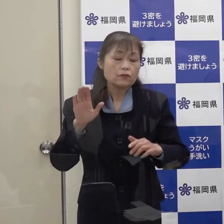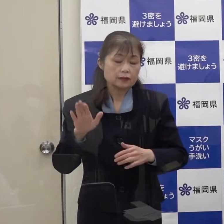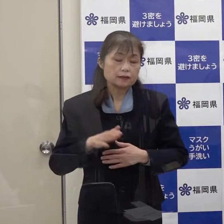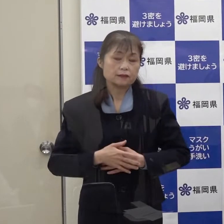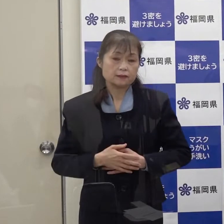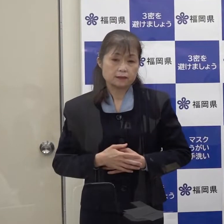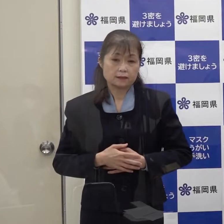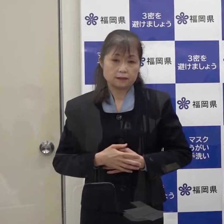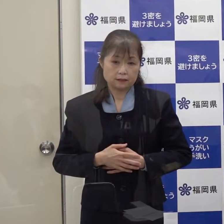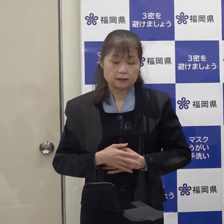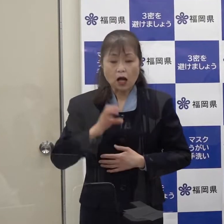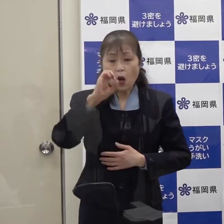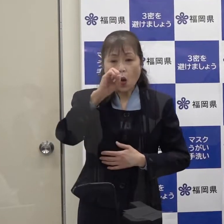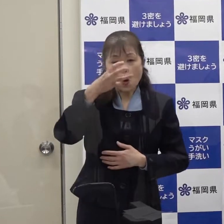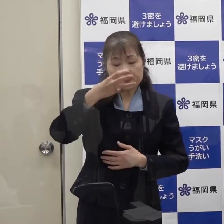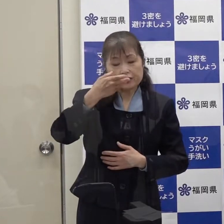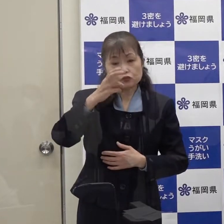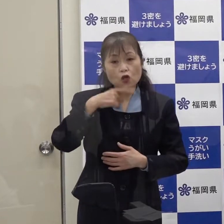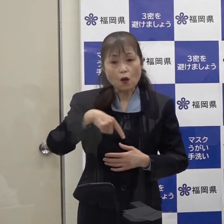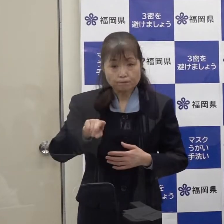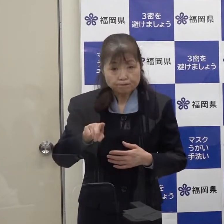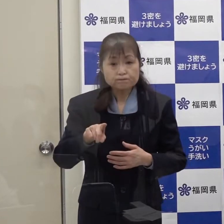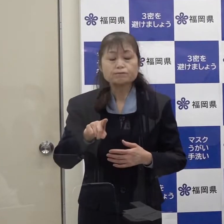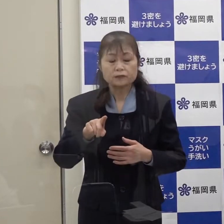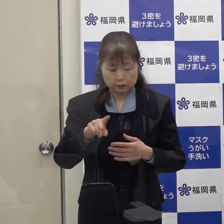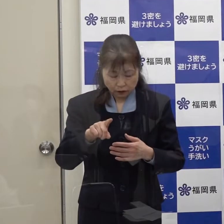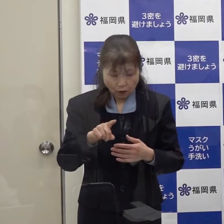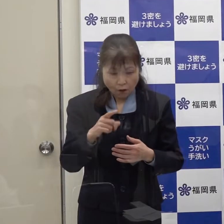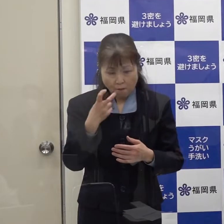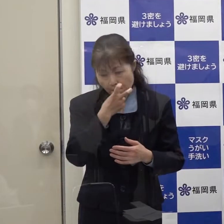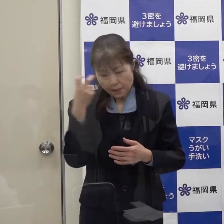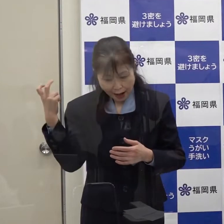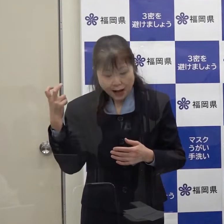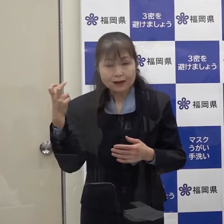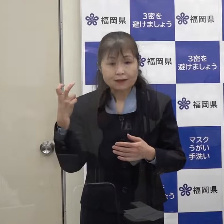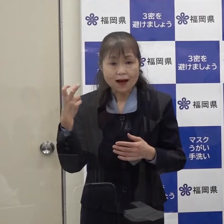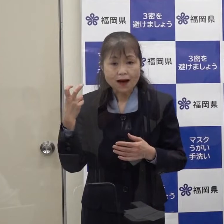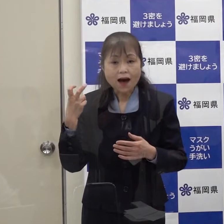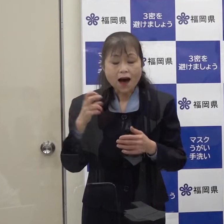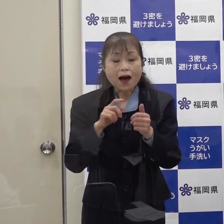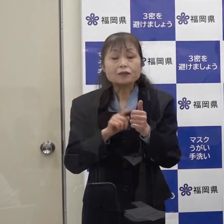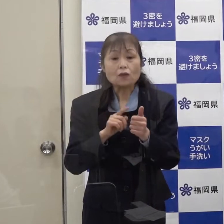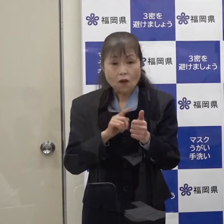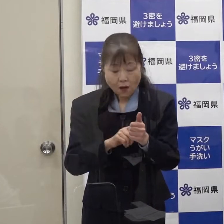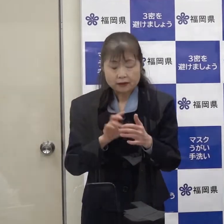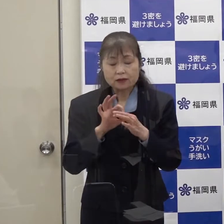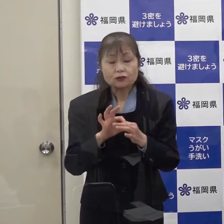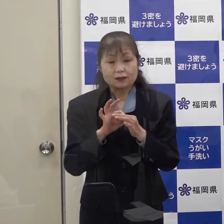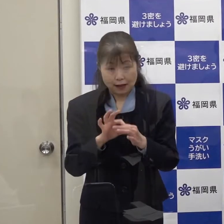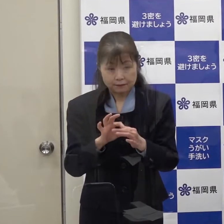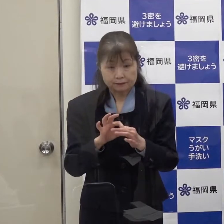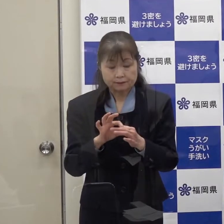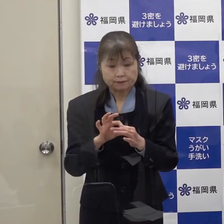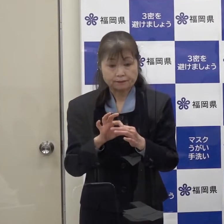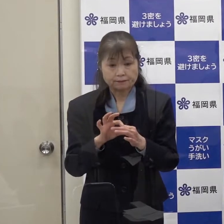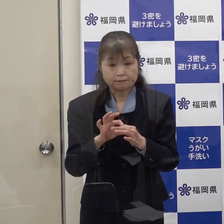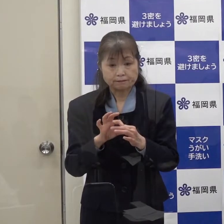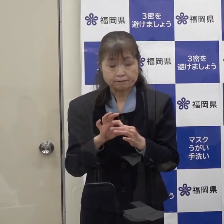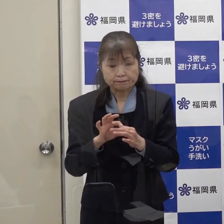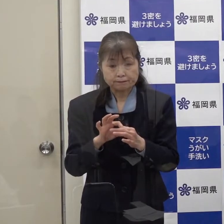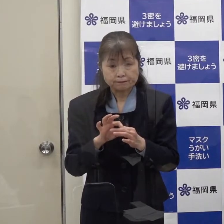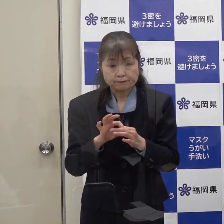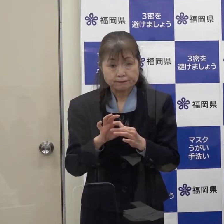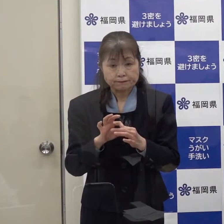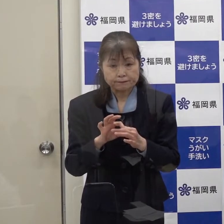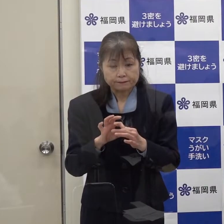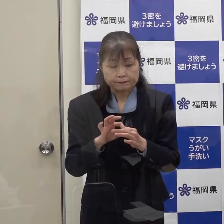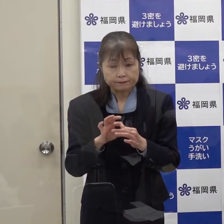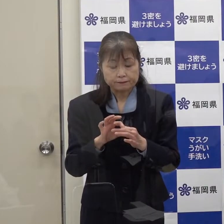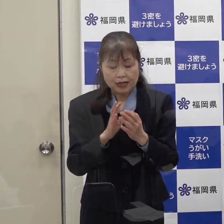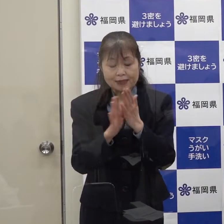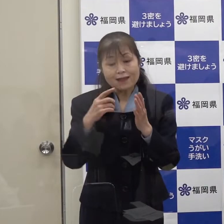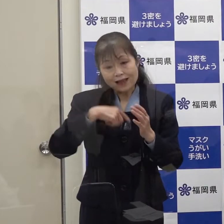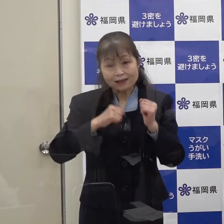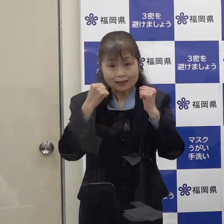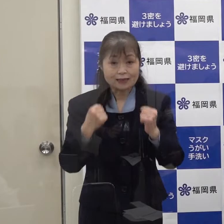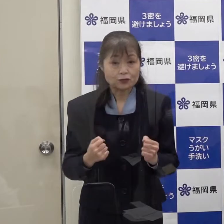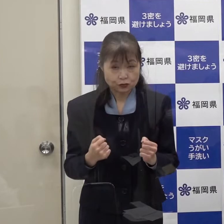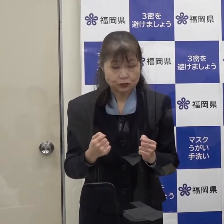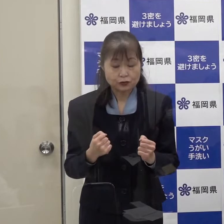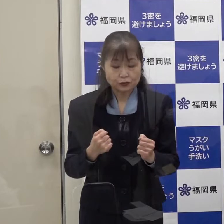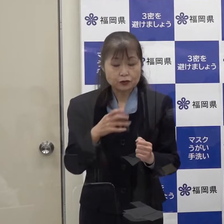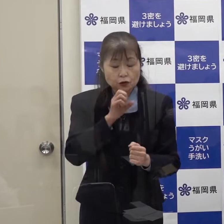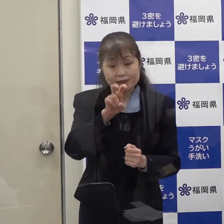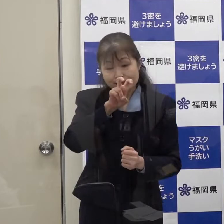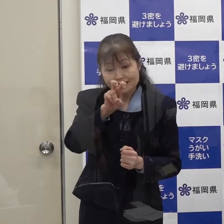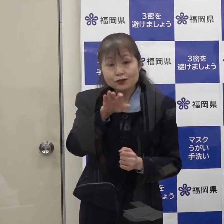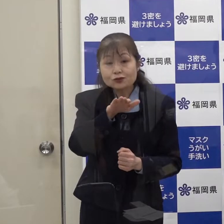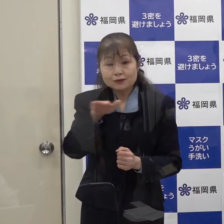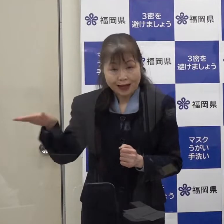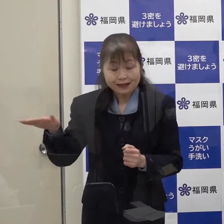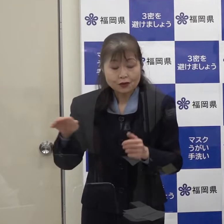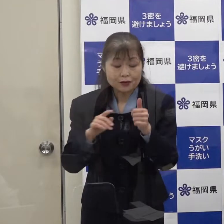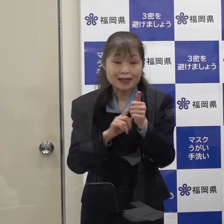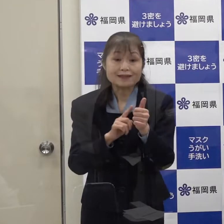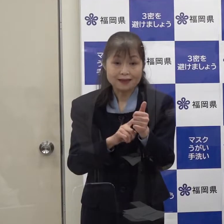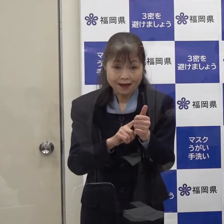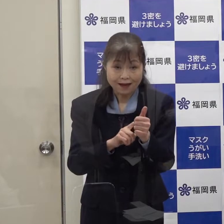このオミクロン株の陽性者の方の症例は 県内在住の２０代の男性の方で